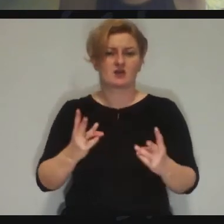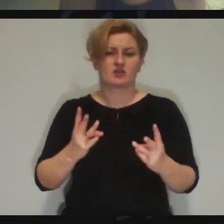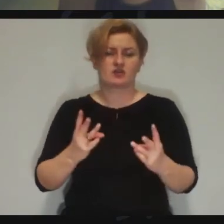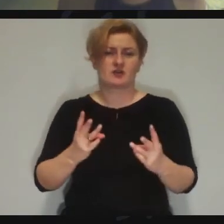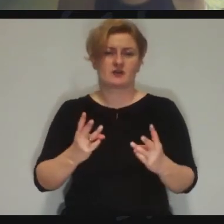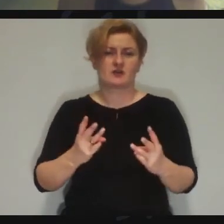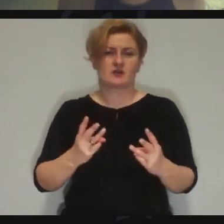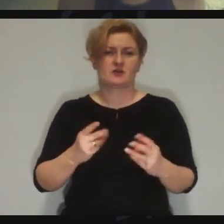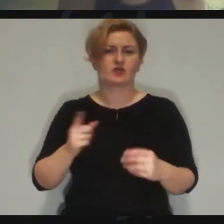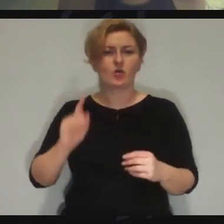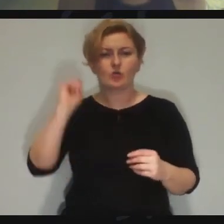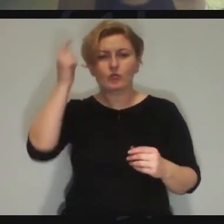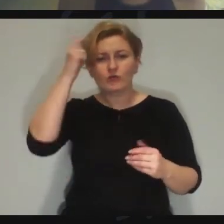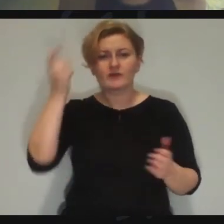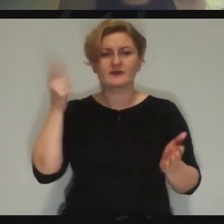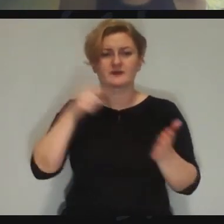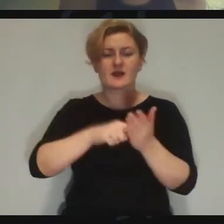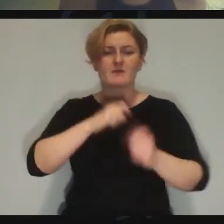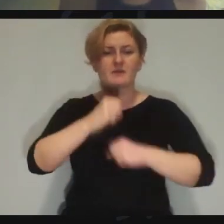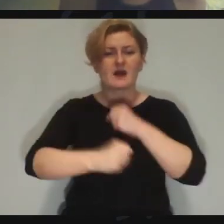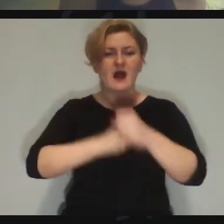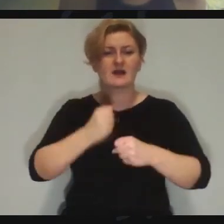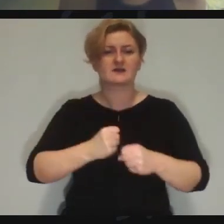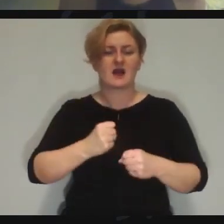Właśnie to jest głównym celem – praca nad emocjami.